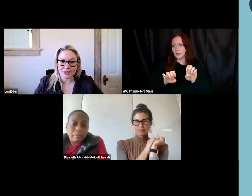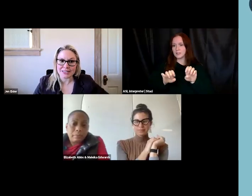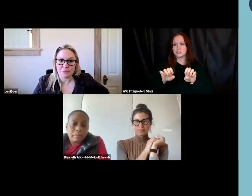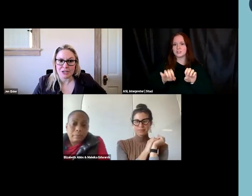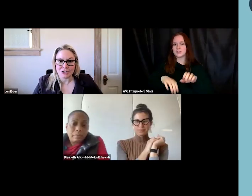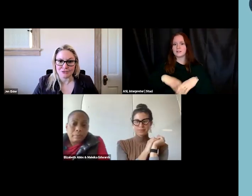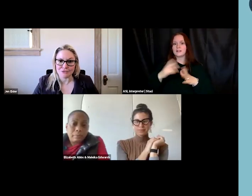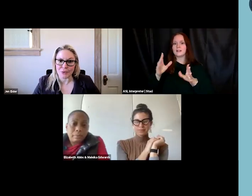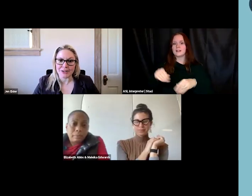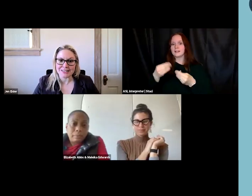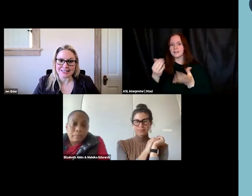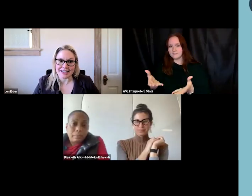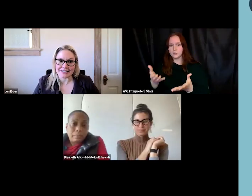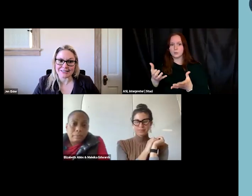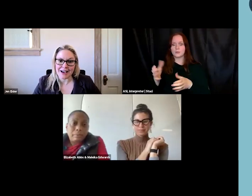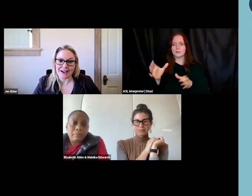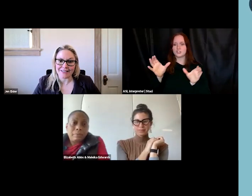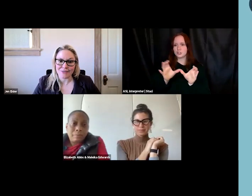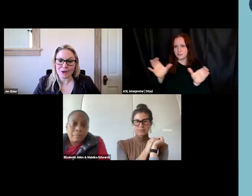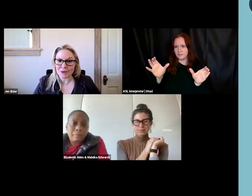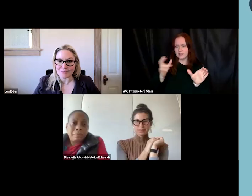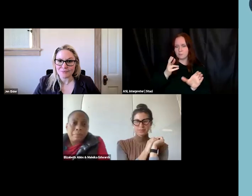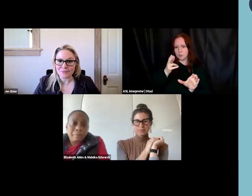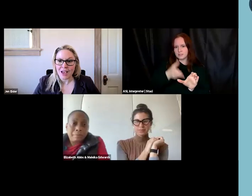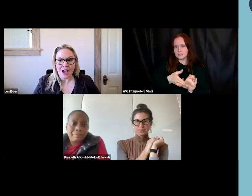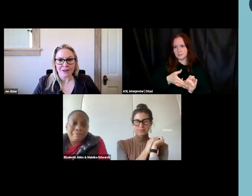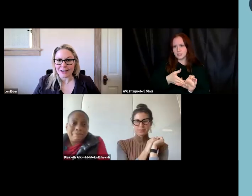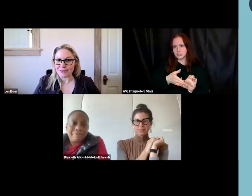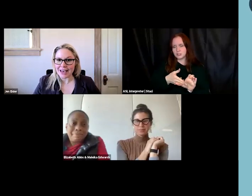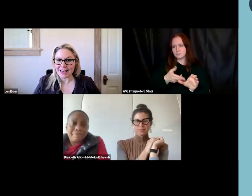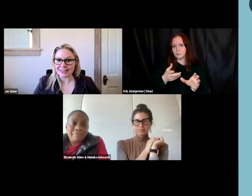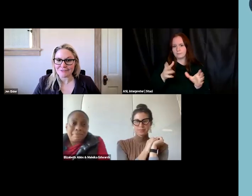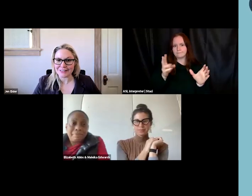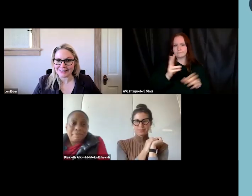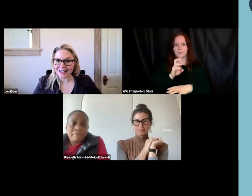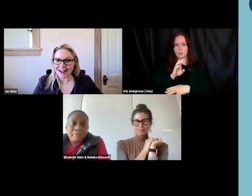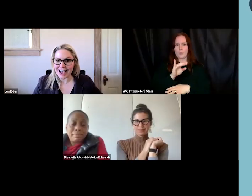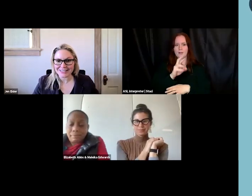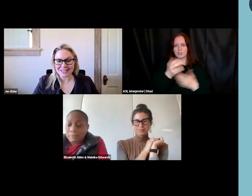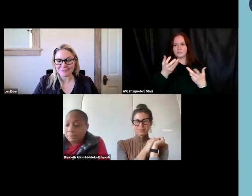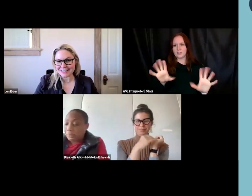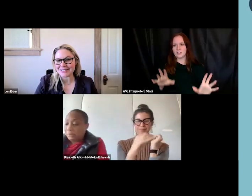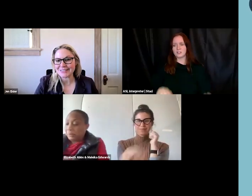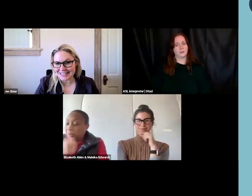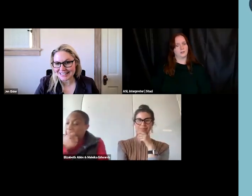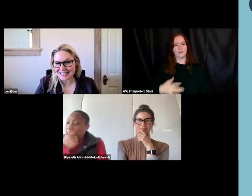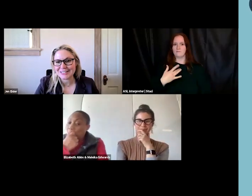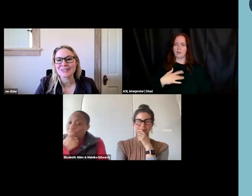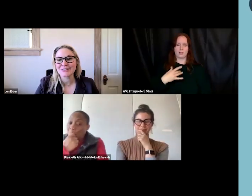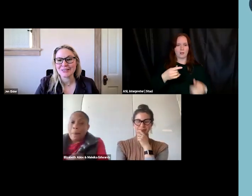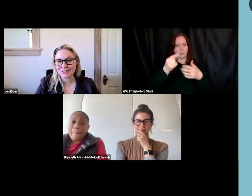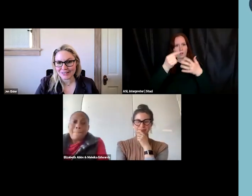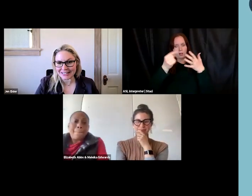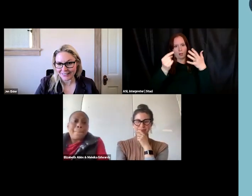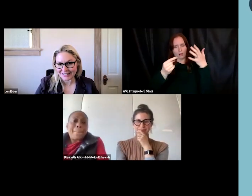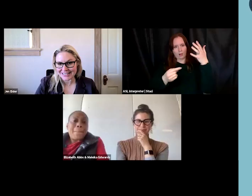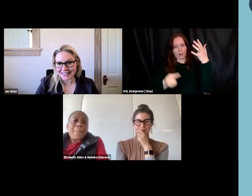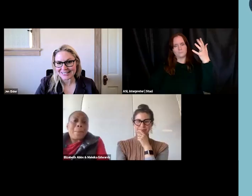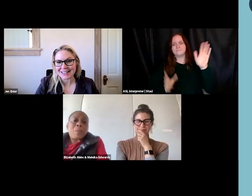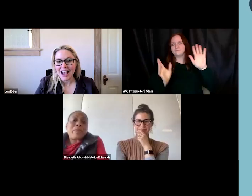quien es gerente de casos SOAR y líder en el Shelter of Flint en Flint, Michigan, quien nos guiará a través de cómo aplica algunas